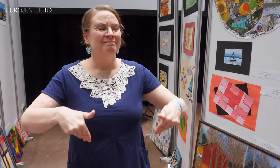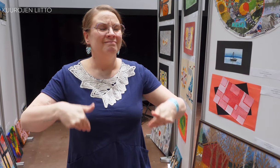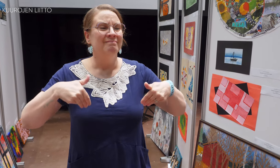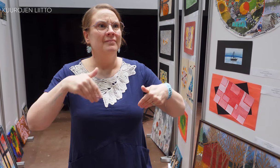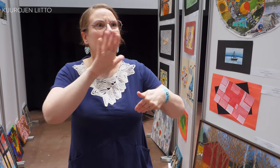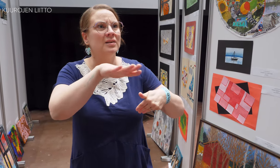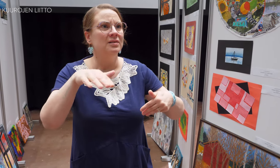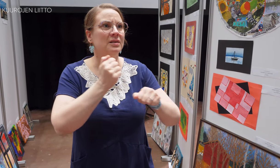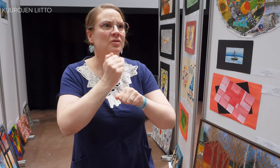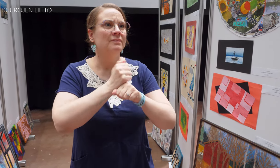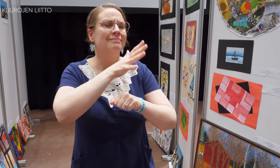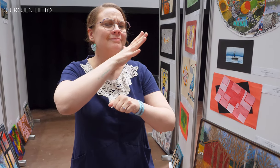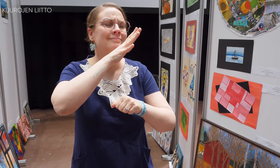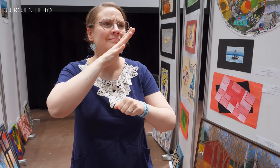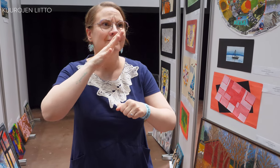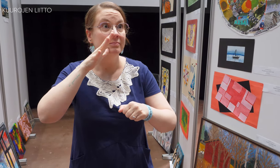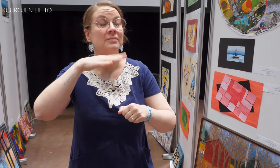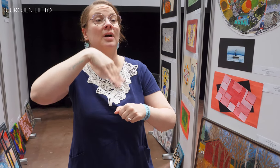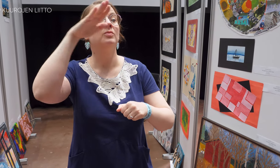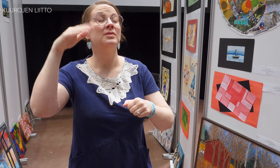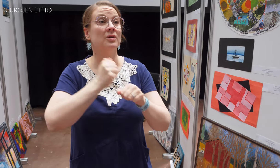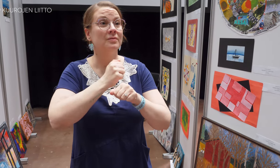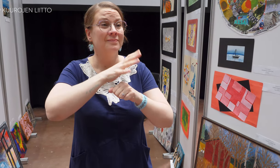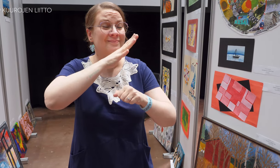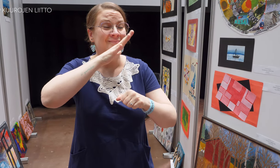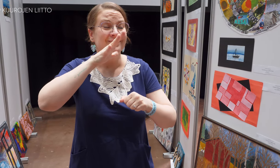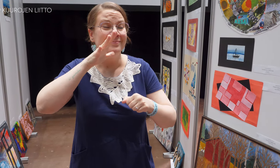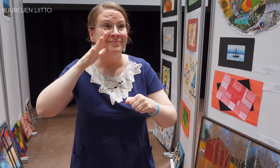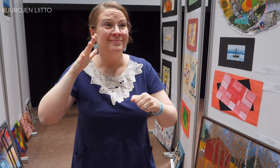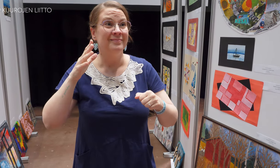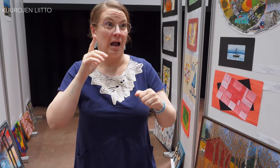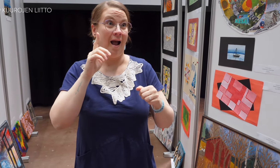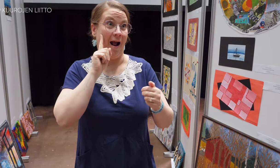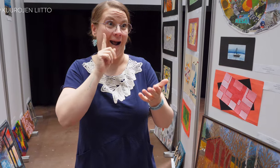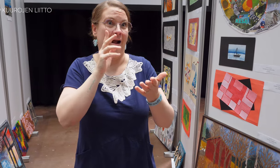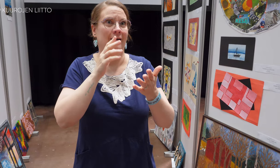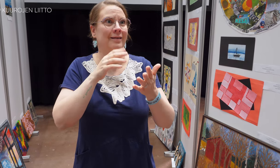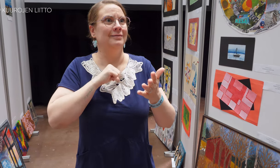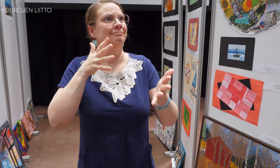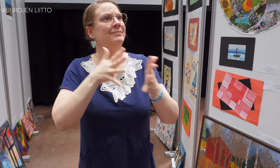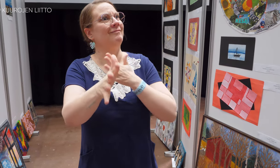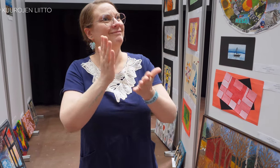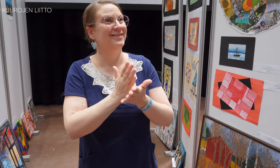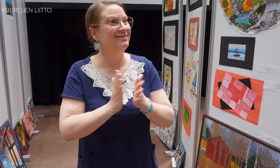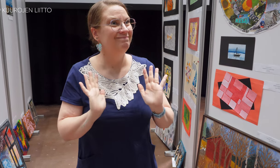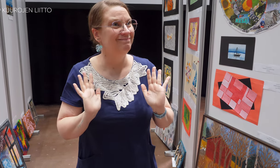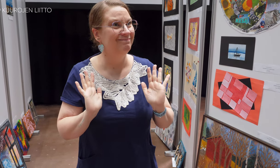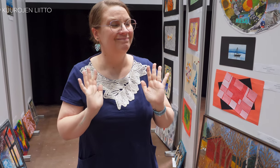Olen kerrassaan mielissäni sekä lasten että aikuisten taideteosten määrästä. Se ei ole mitenkään itsestäänselvä asia.